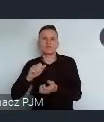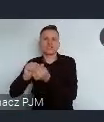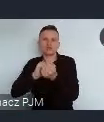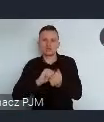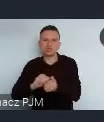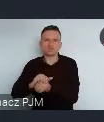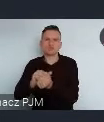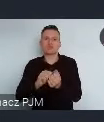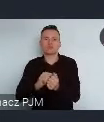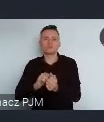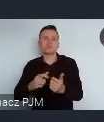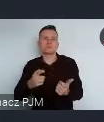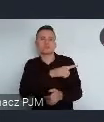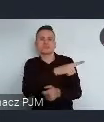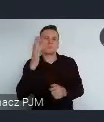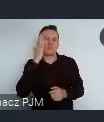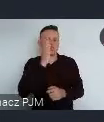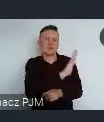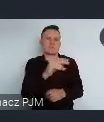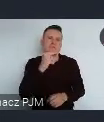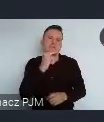Bardzo mocno wdrażamy nasze społeczeństwo